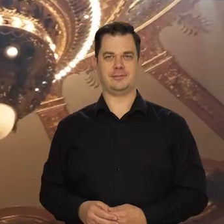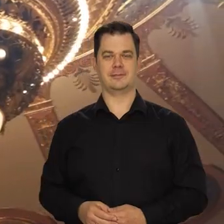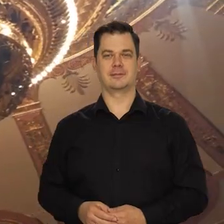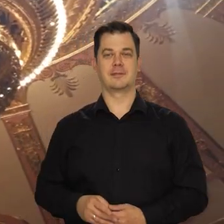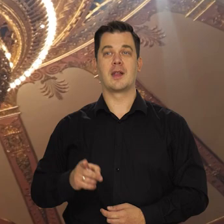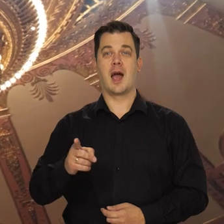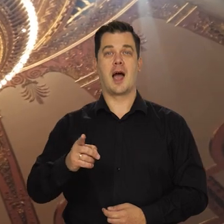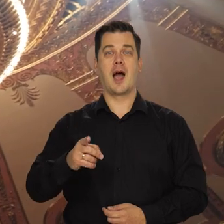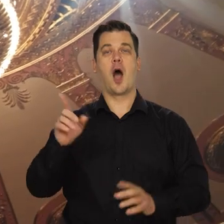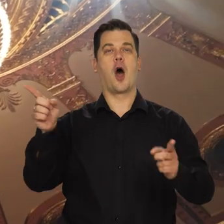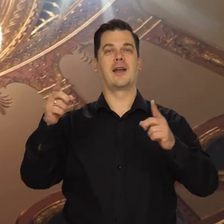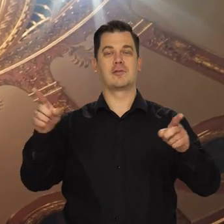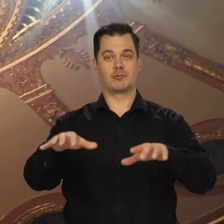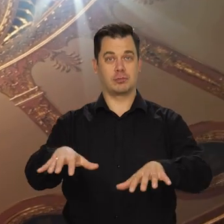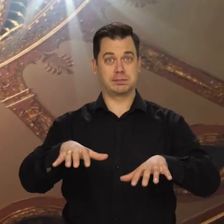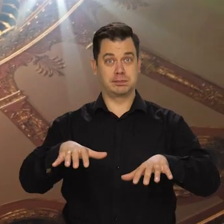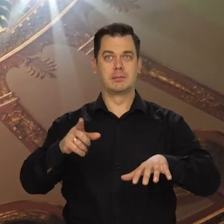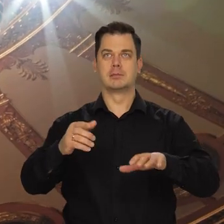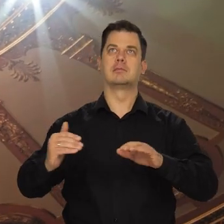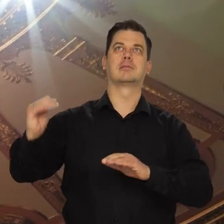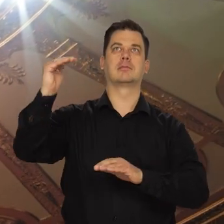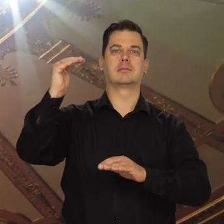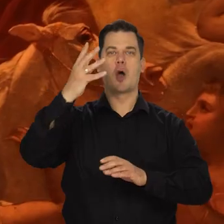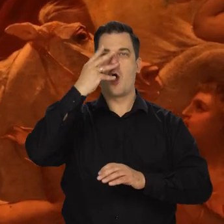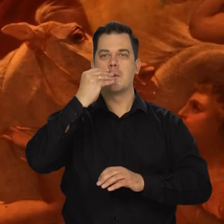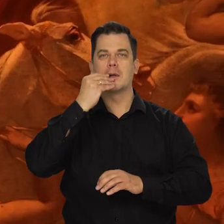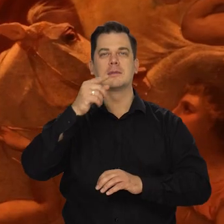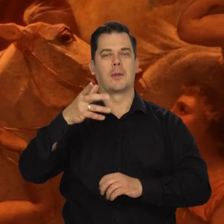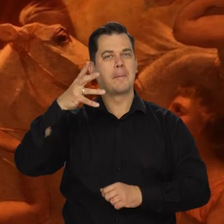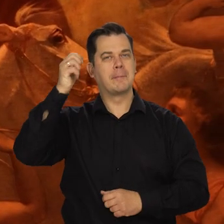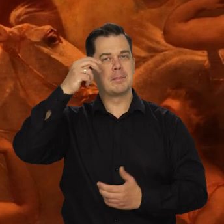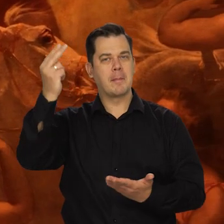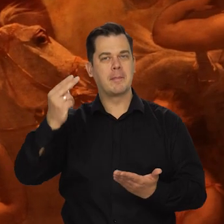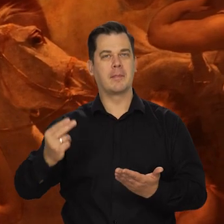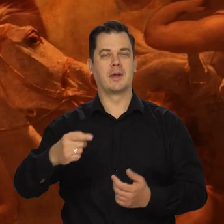Nad orkiestronem znajduje się obraz berlińskiego malarza Dettmera,